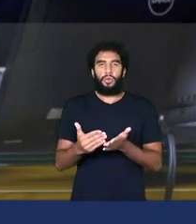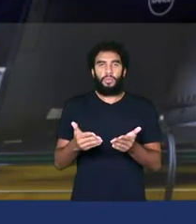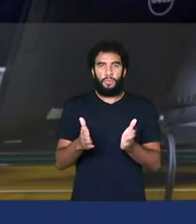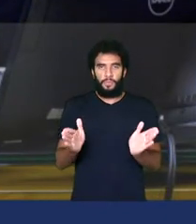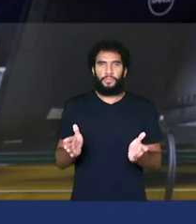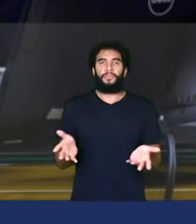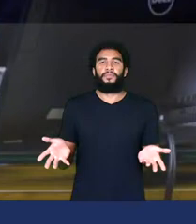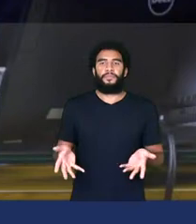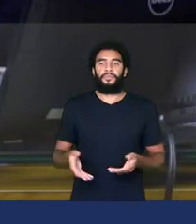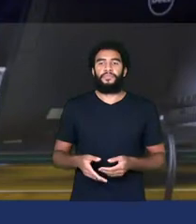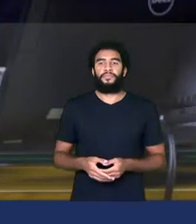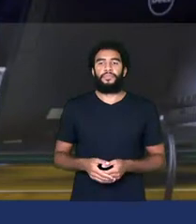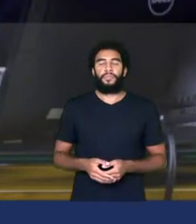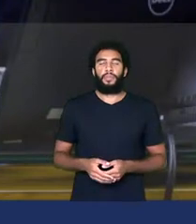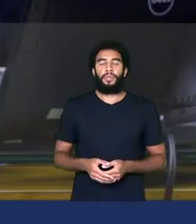VOTOS NO INFOLEG PARLAMENTAR.